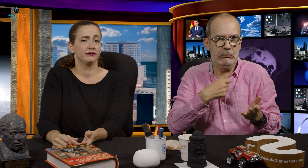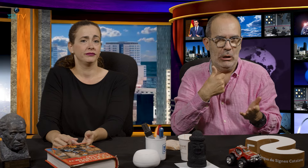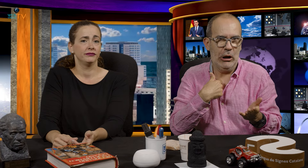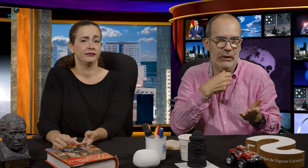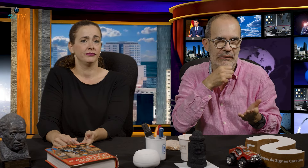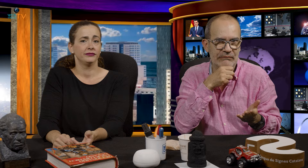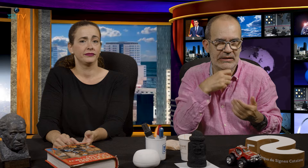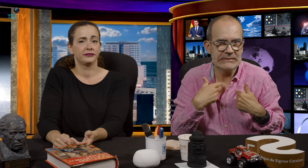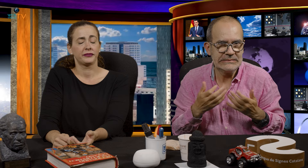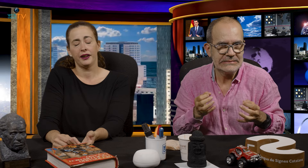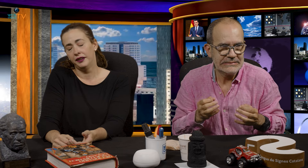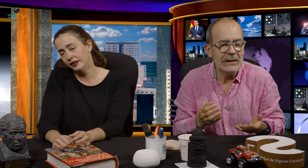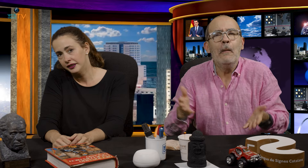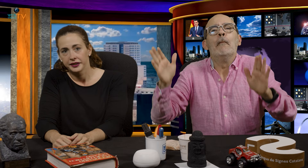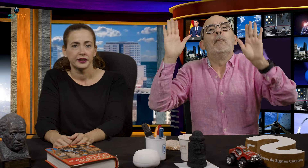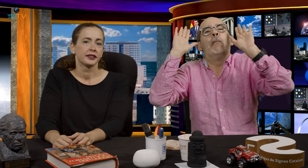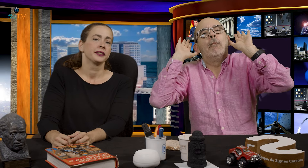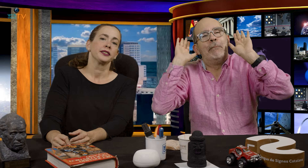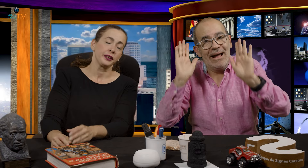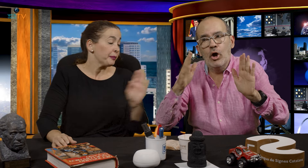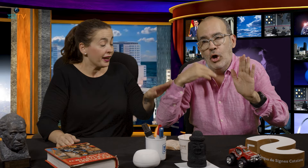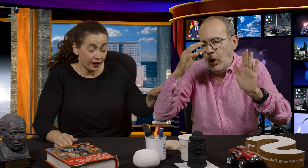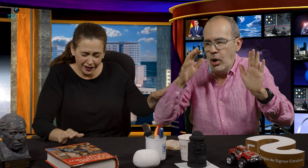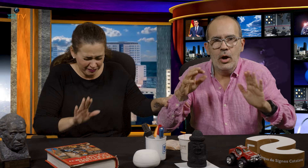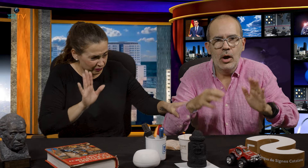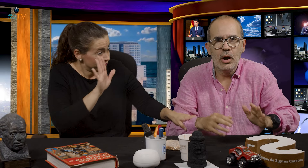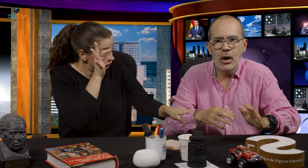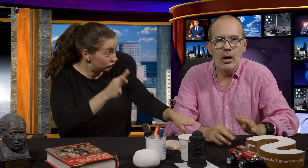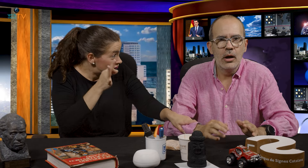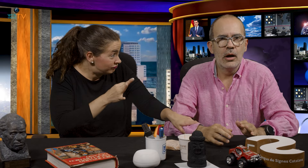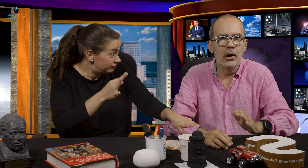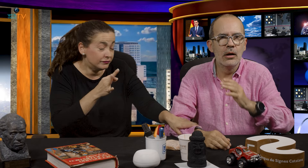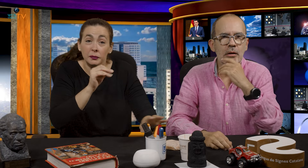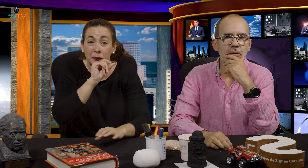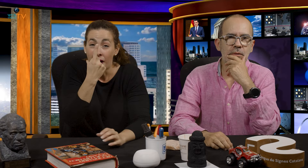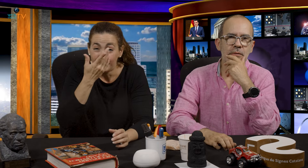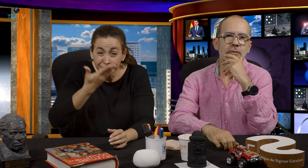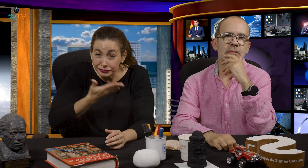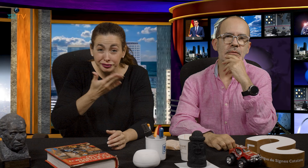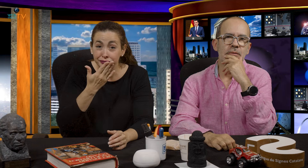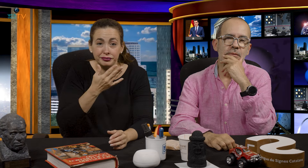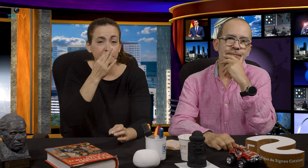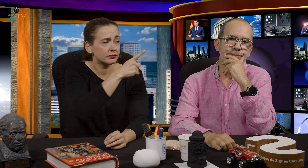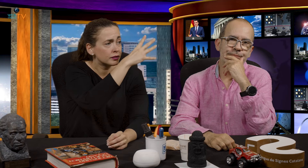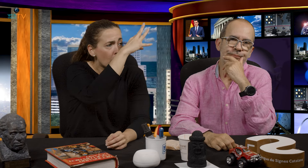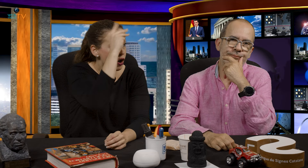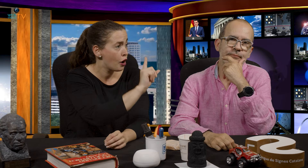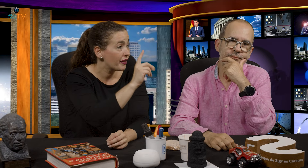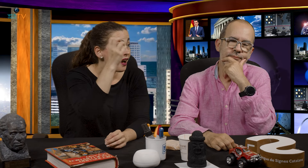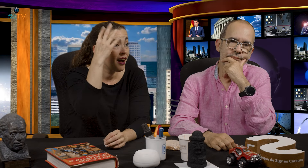Soy yo, que me hago mayor, pero… No, no, lo más importante y, no lo olvides,